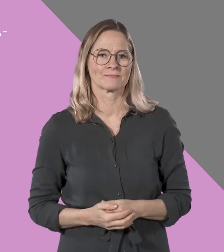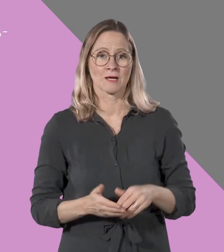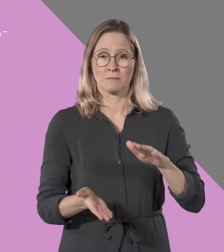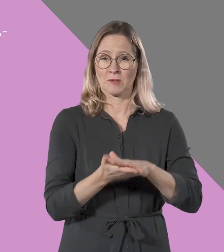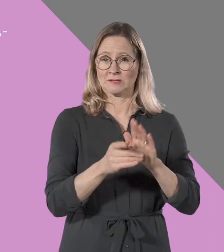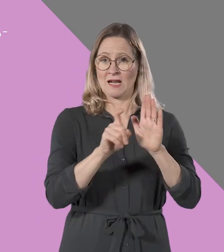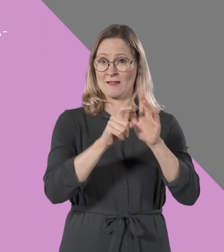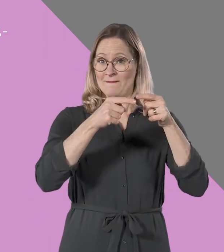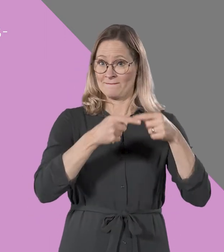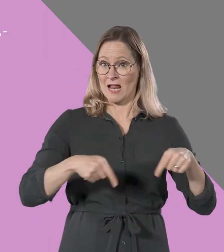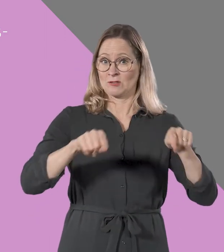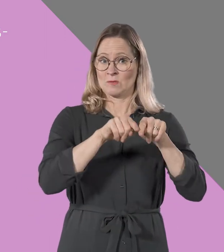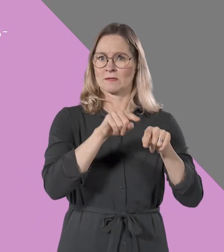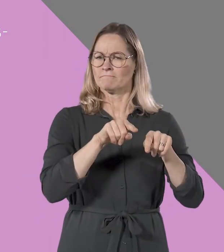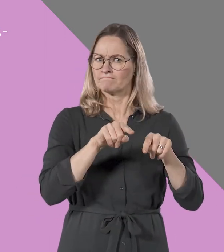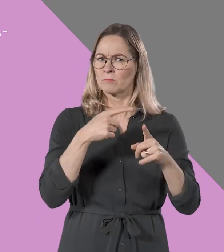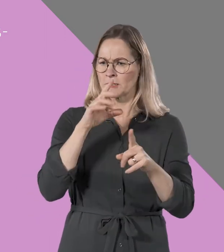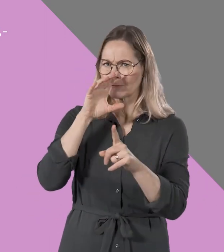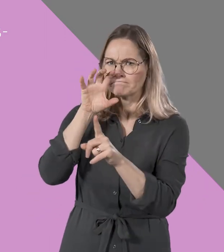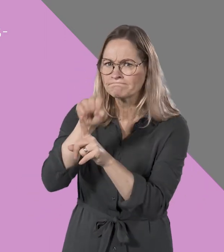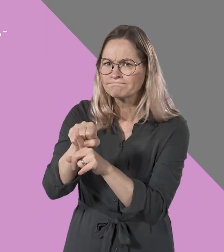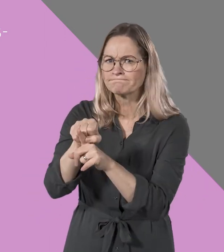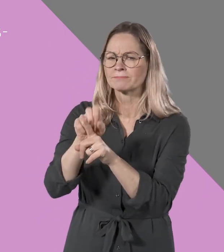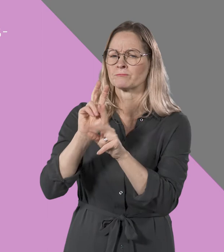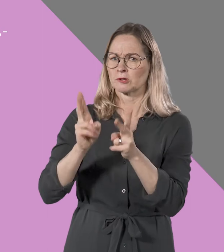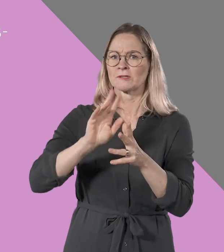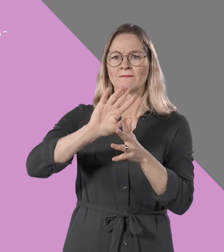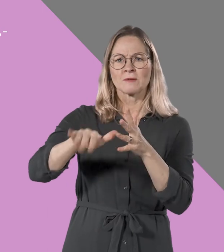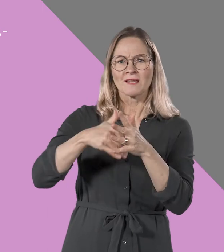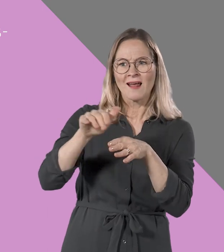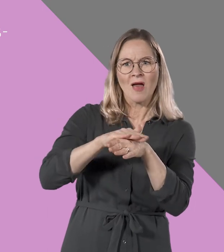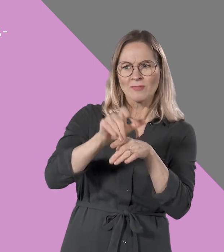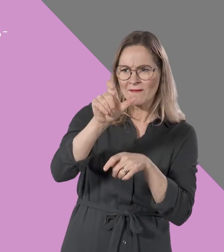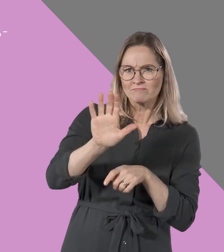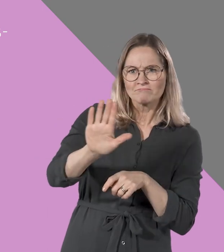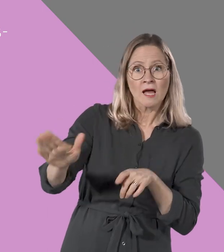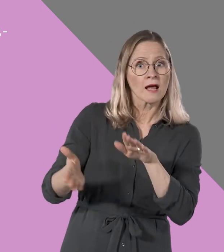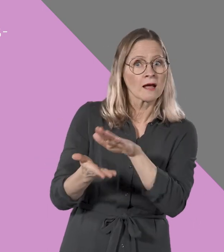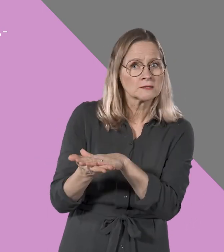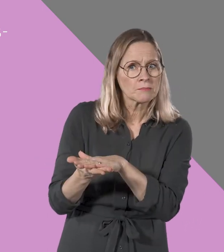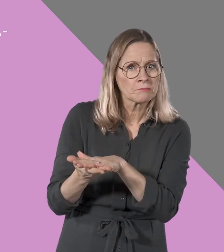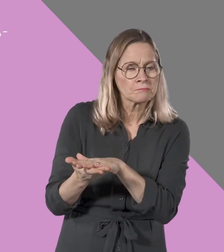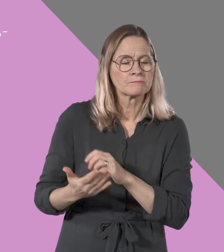Erityistä huomiota perustuslakivaliokunta on kiinnittänyt myös - viittomakieltä käyttävien asemaan.